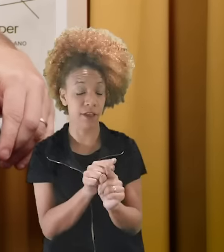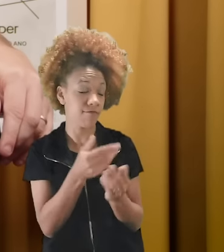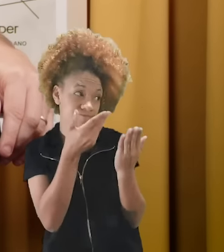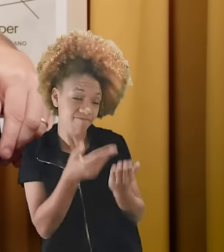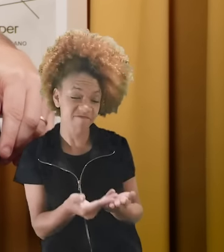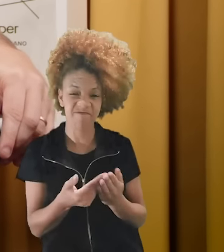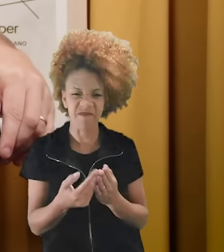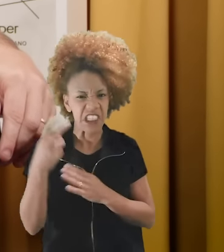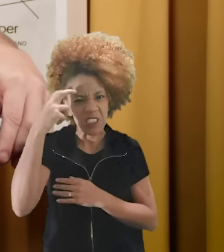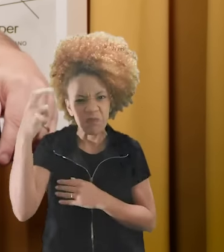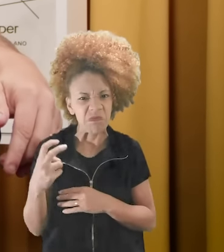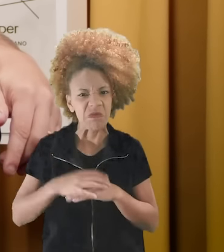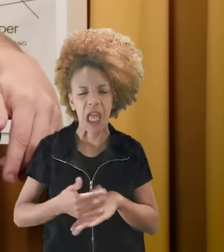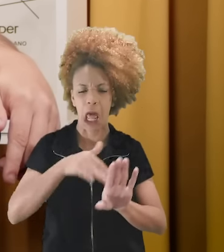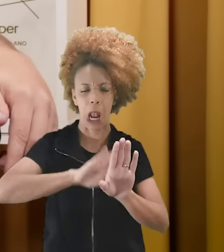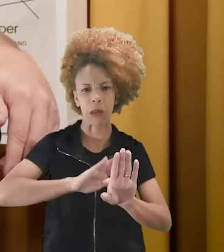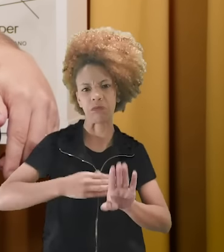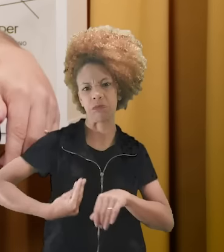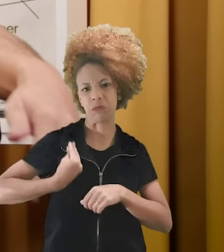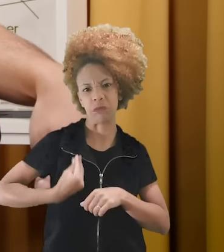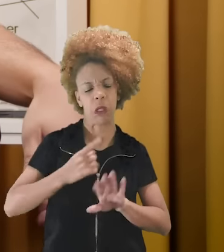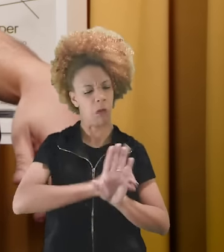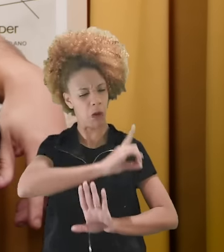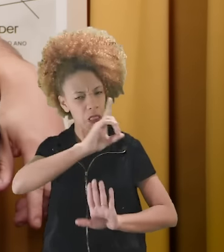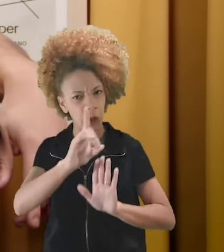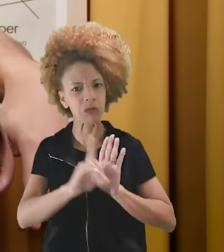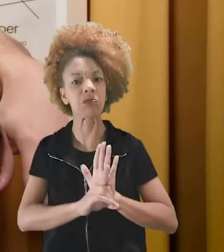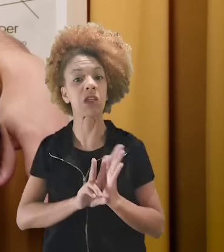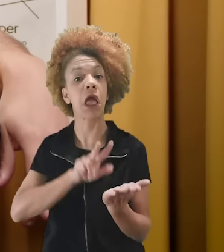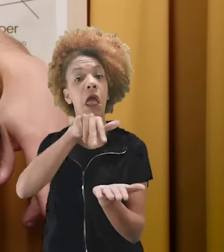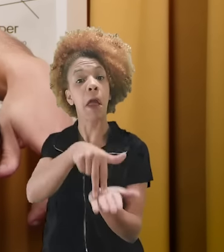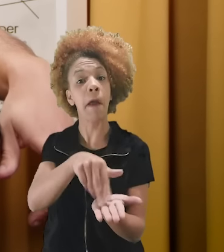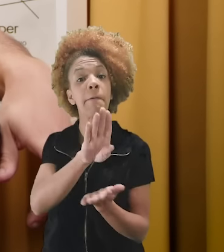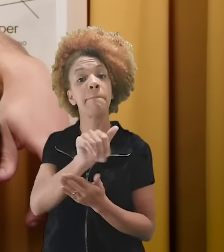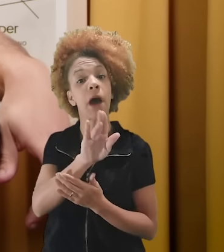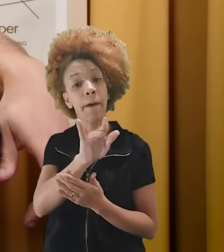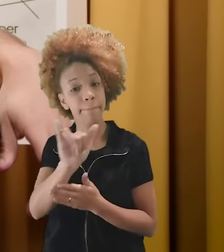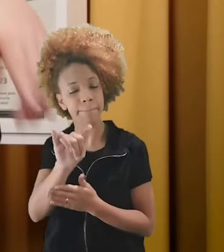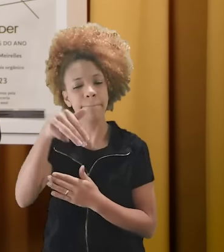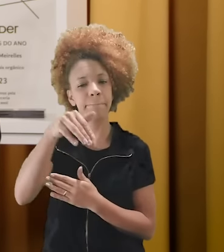mais entende desse assunto ela vive o bastidor ela vive o protagonismo ela é a Babi micheleto